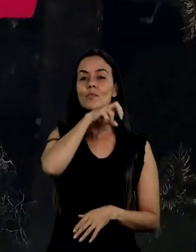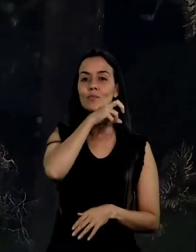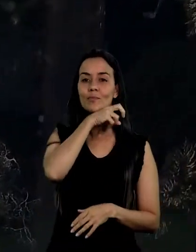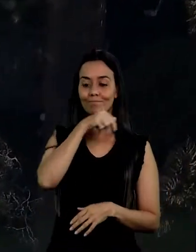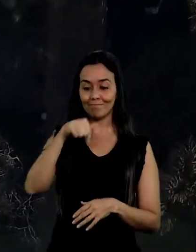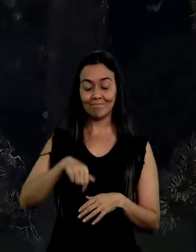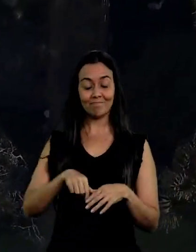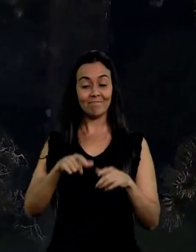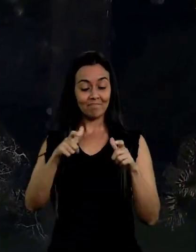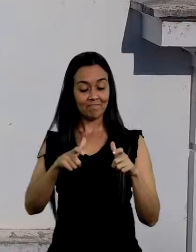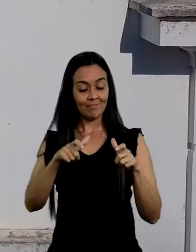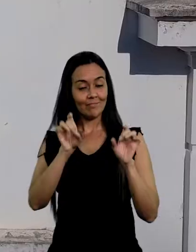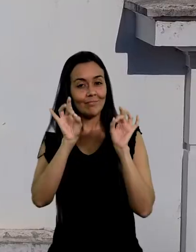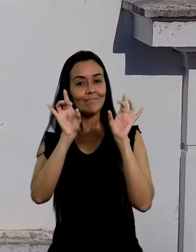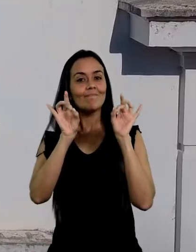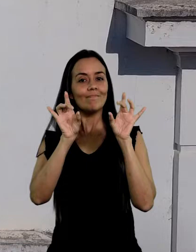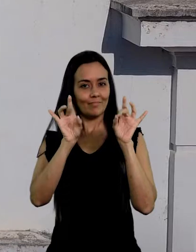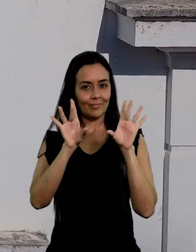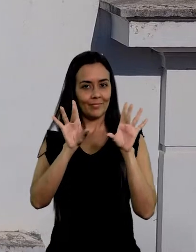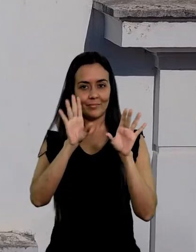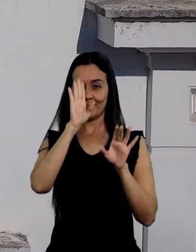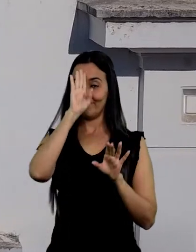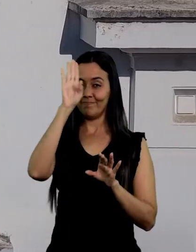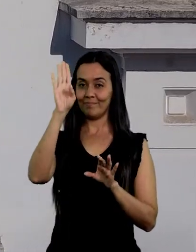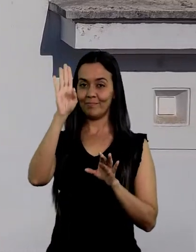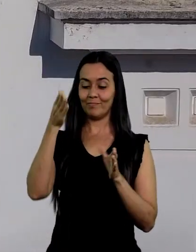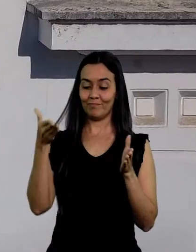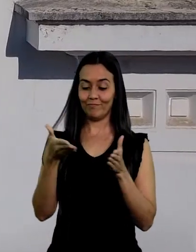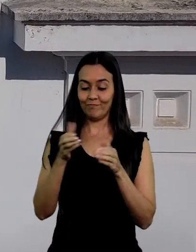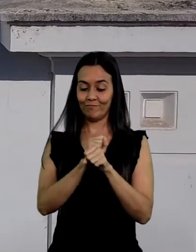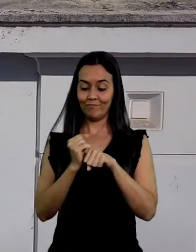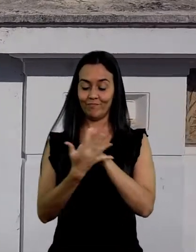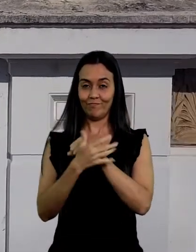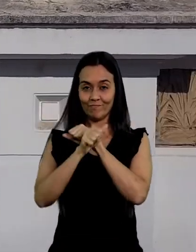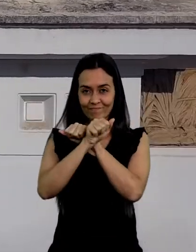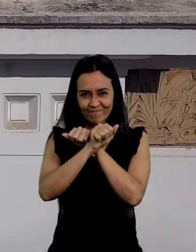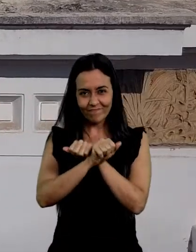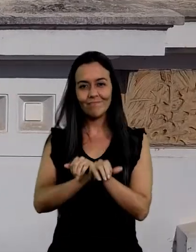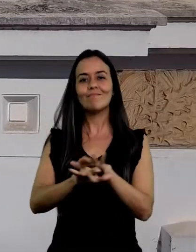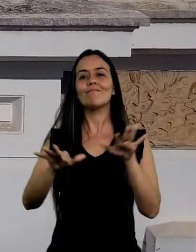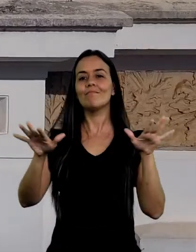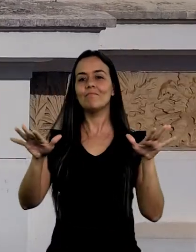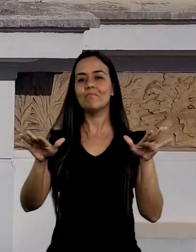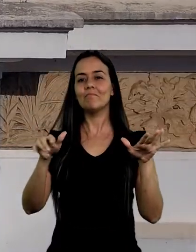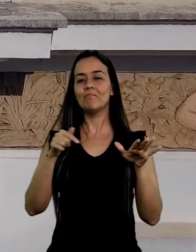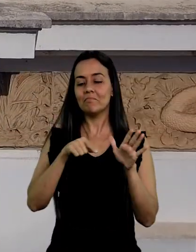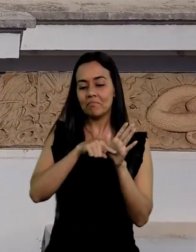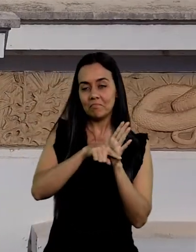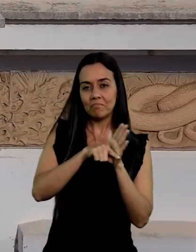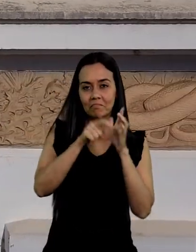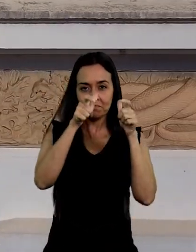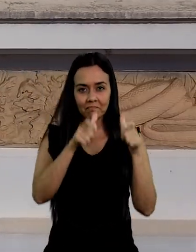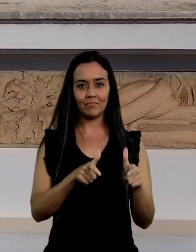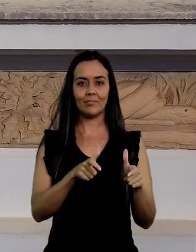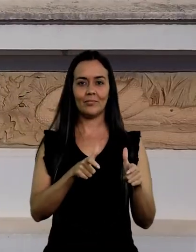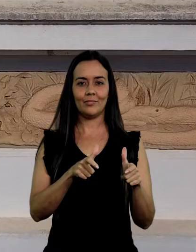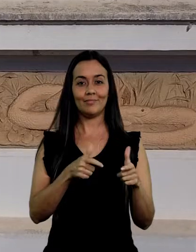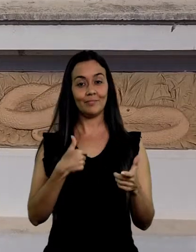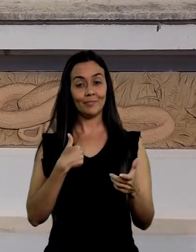para todo brasileiro que viveu essa pandemia do Covid-19, e vou encontrar um grande amigo,